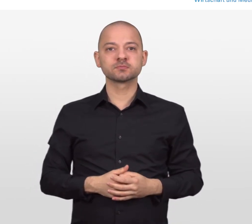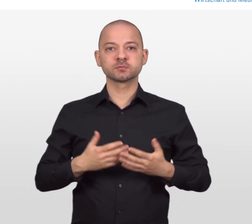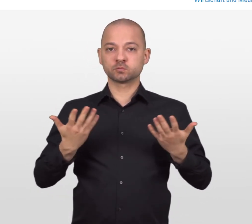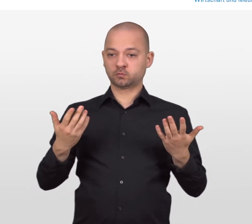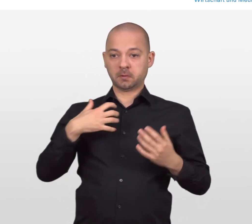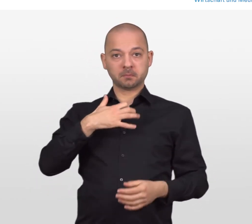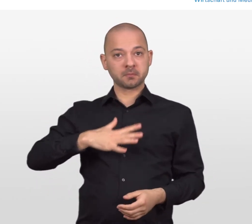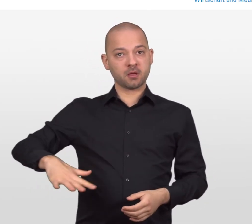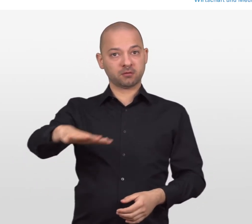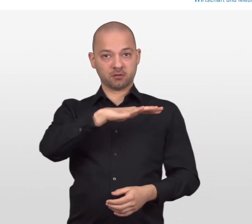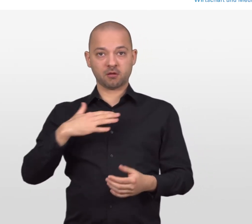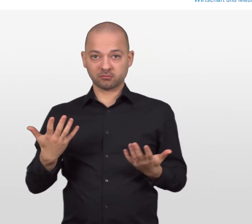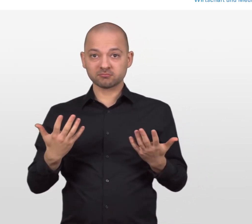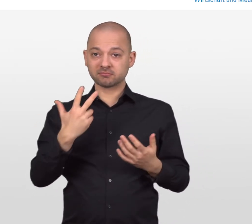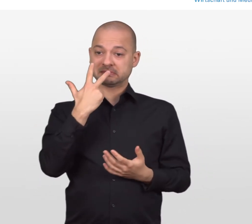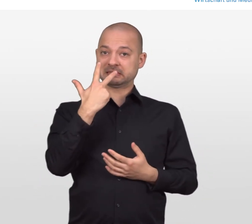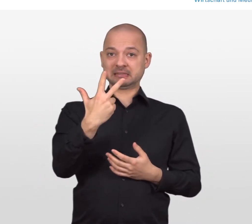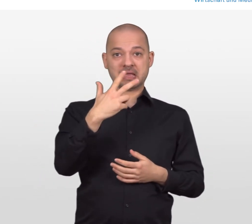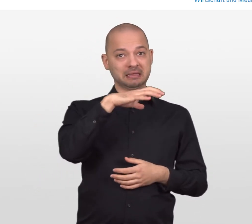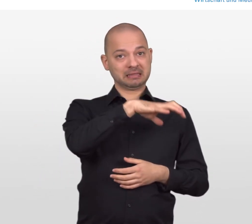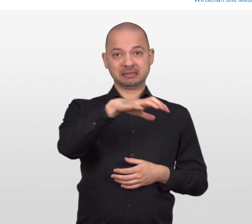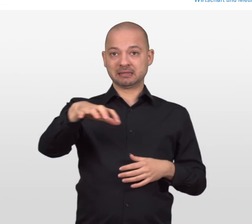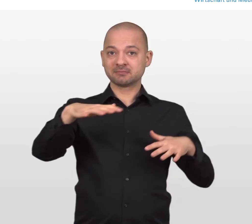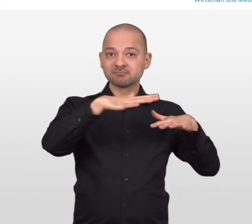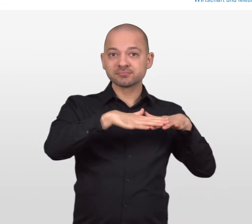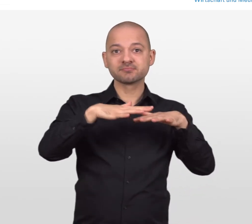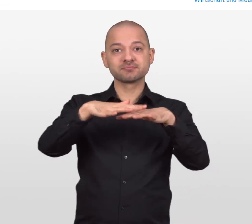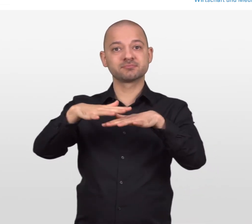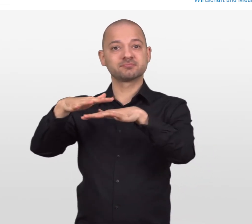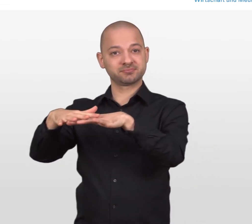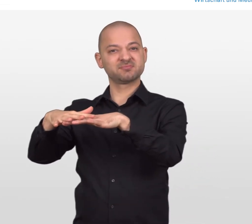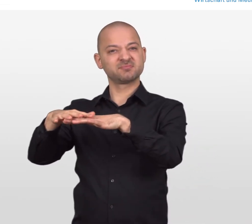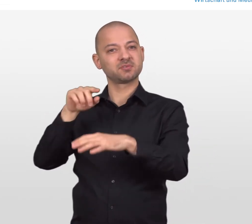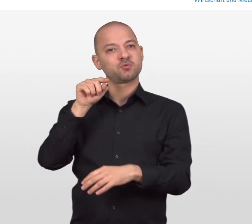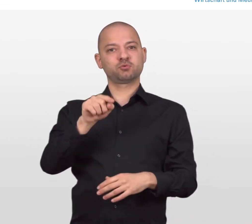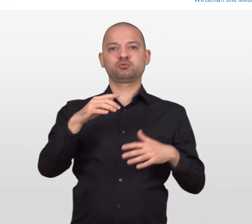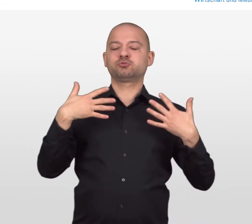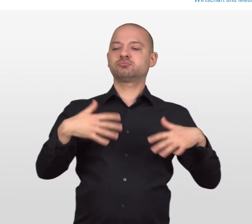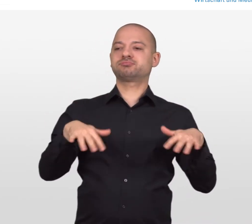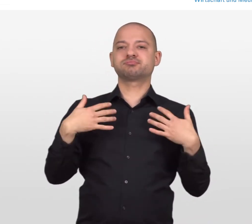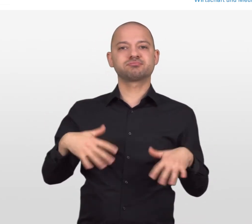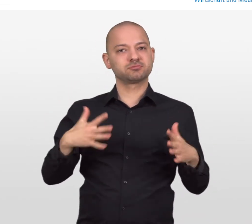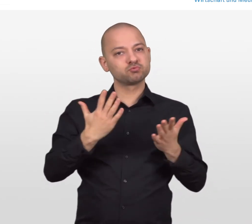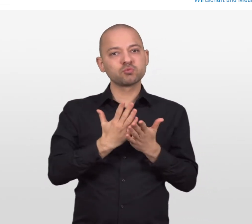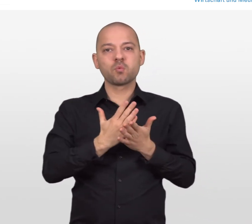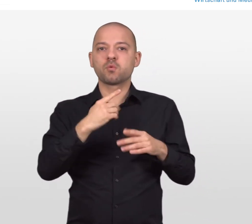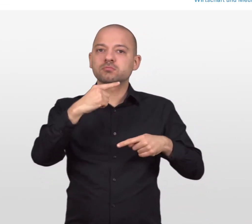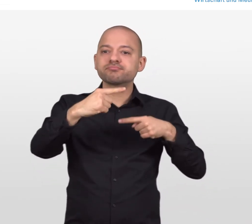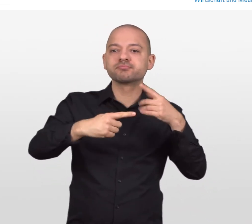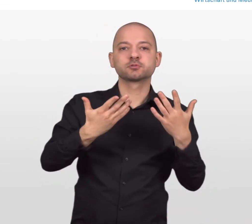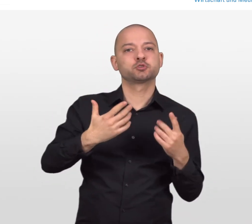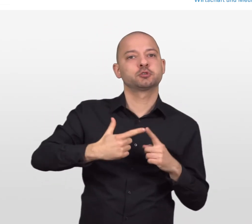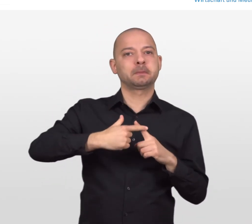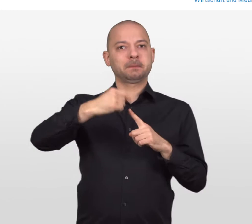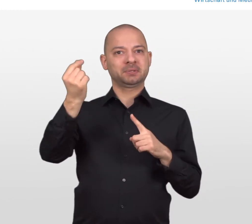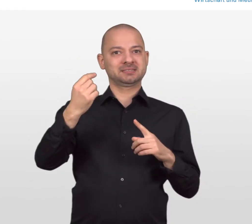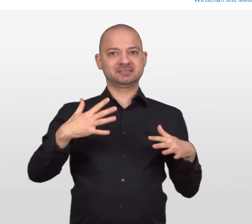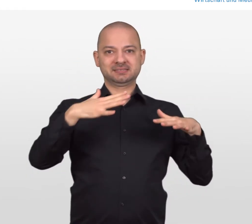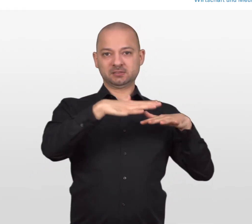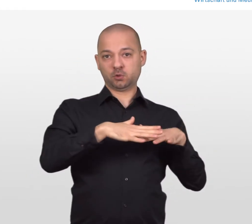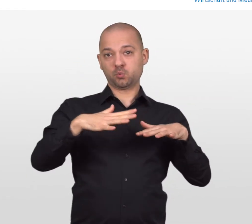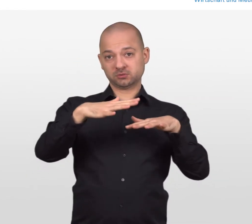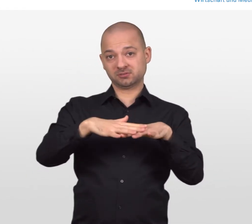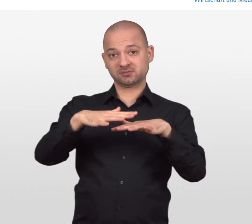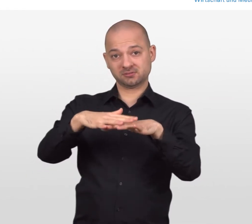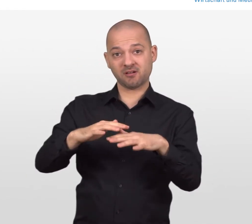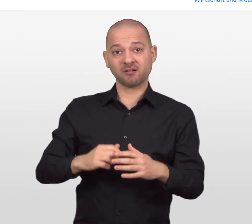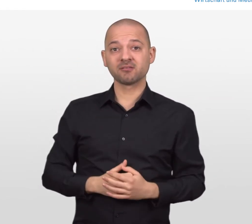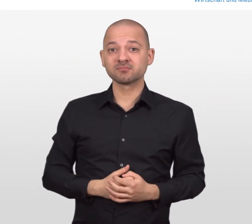In Bayern haben sich drei Cluster zu Spitzenclustern entwickelt